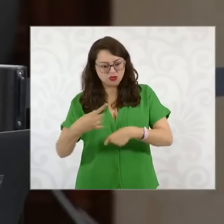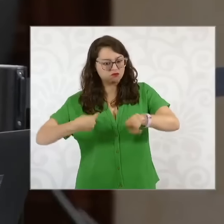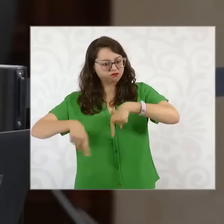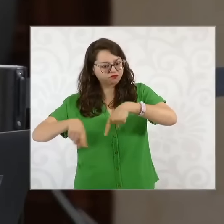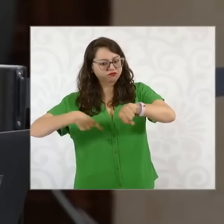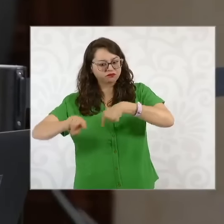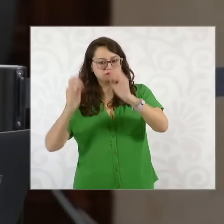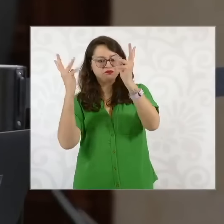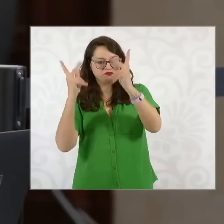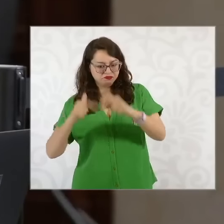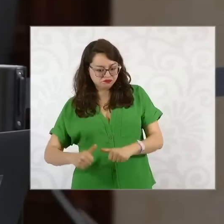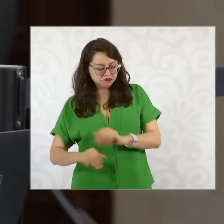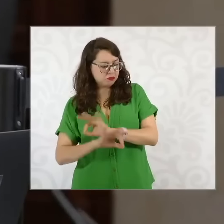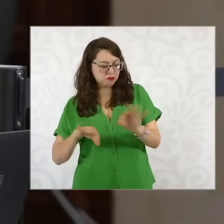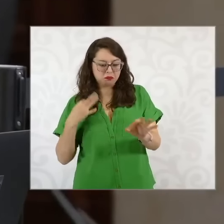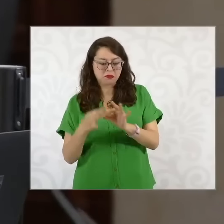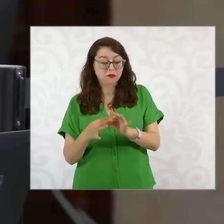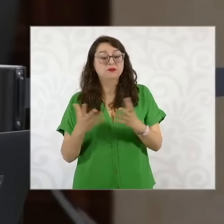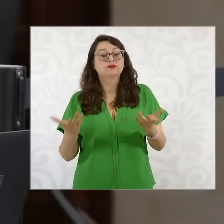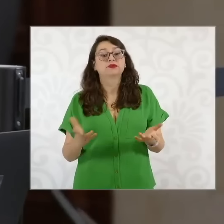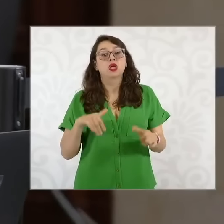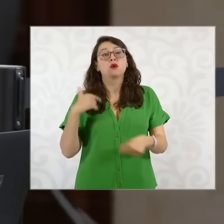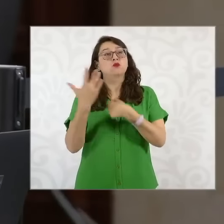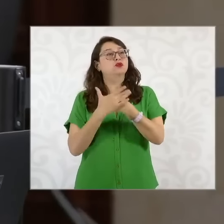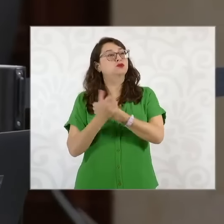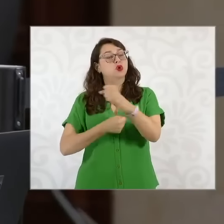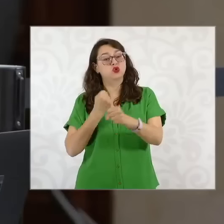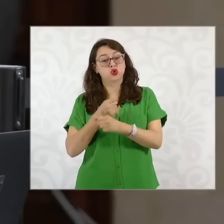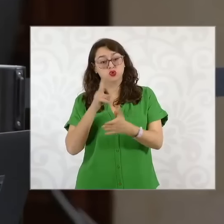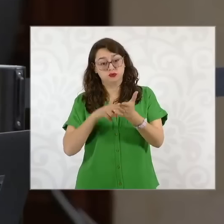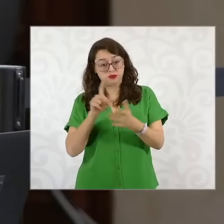Federación Mexicana de el Mundial de Clubes de 2029. El gobierno de México estaría apoyando